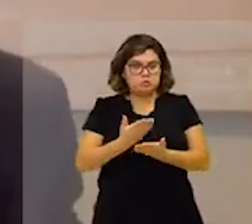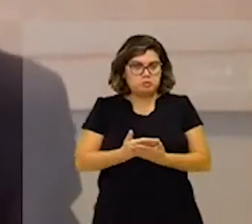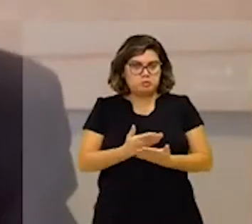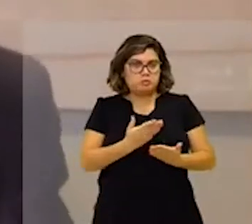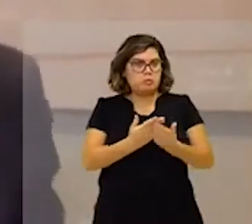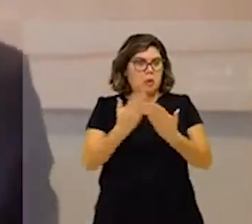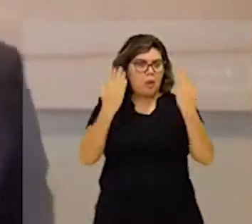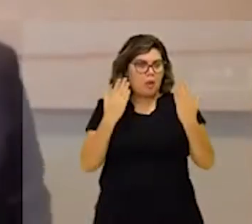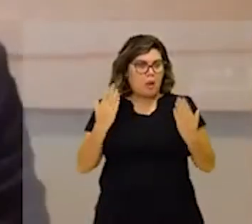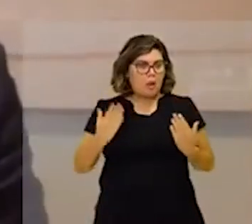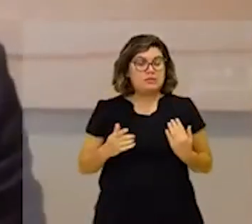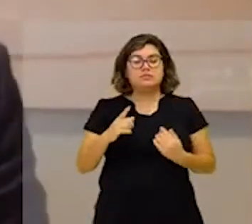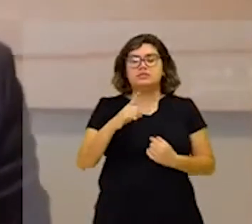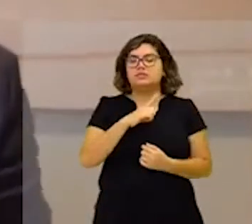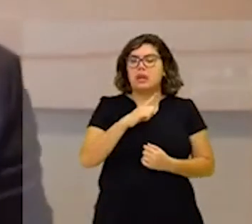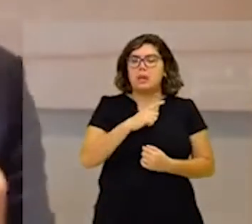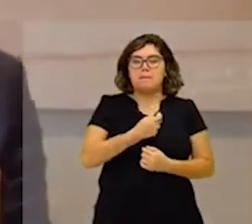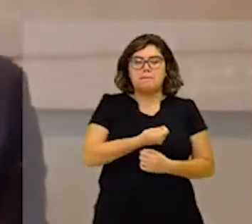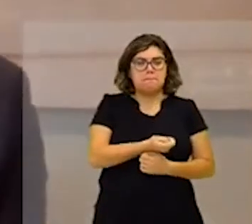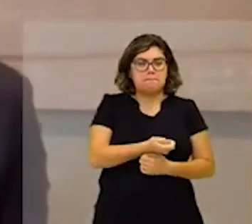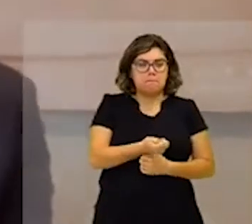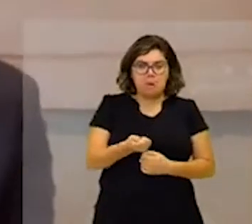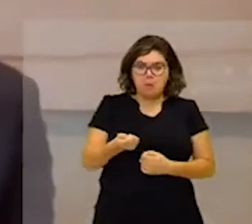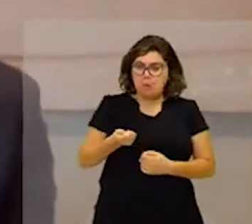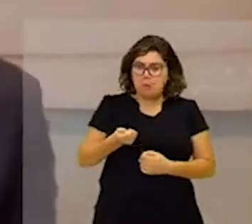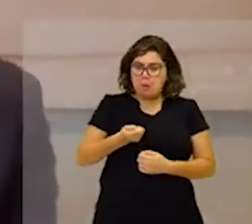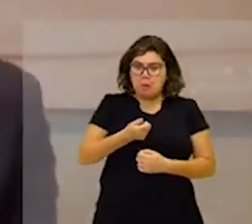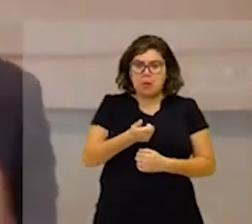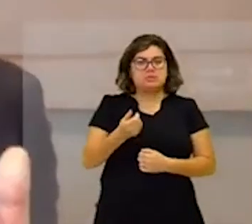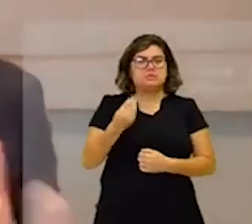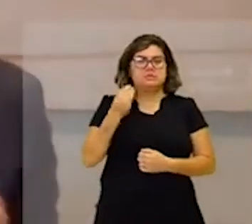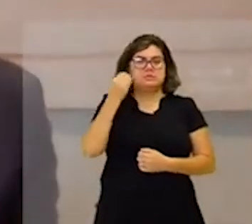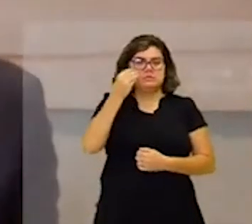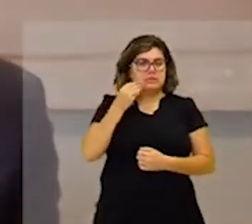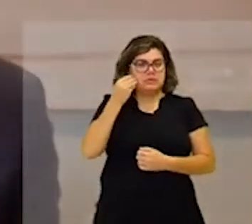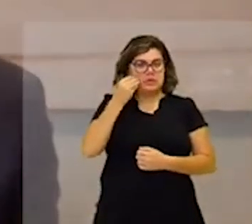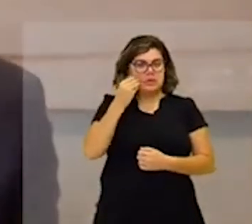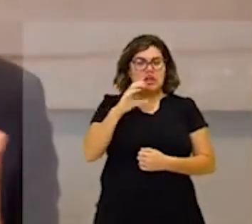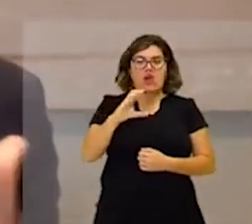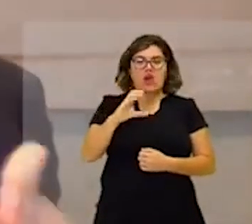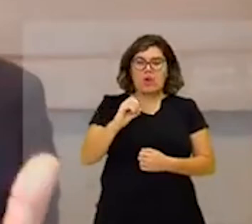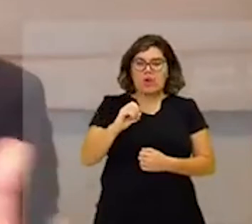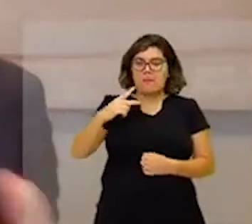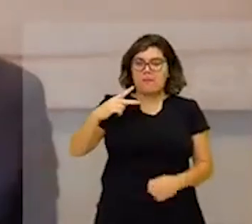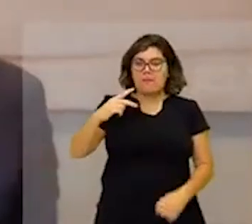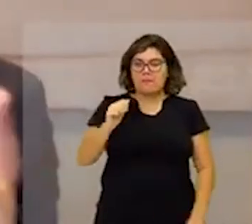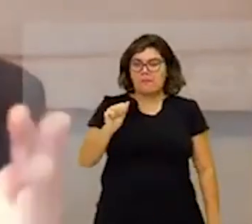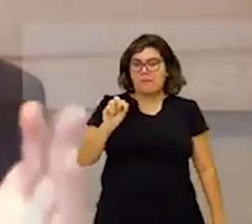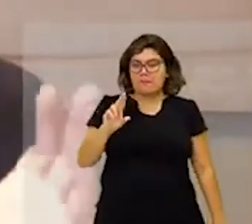pouquíssimas experiências dessa cor parlamentar iedade aí você está visão cor parlamentar então